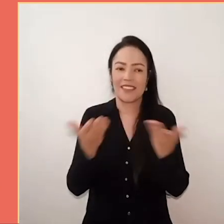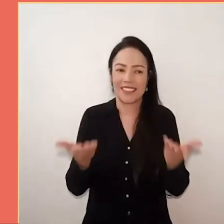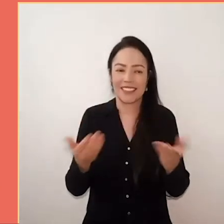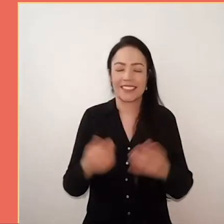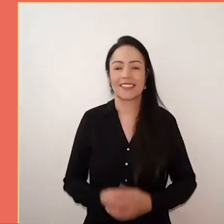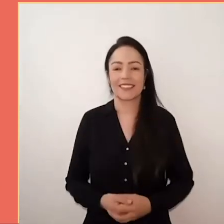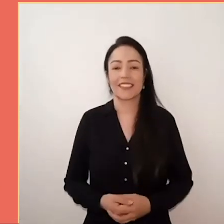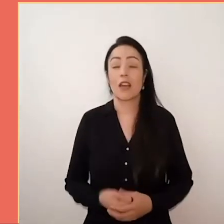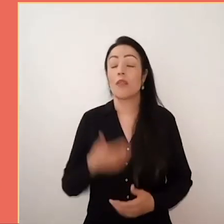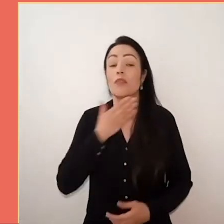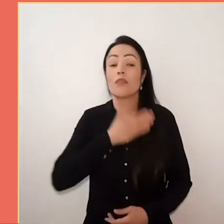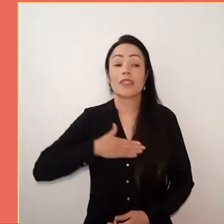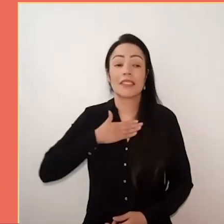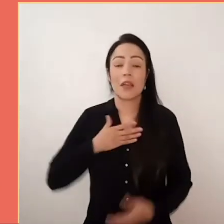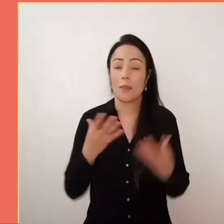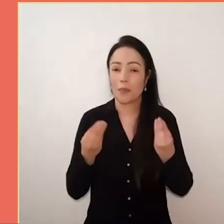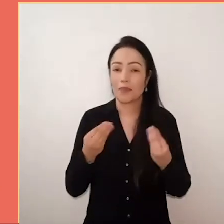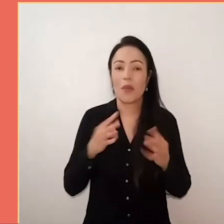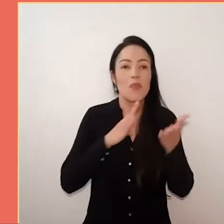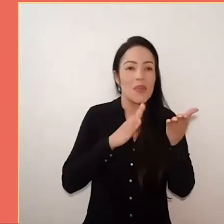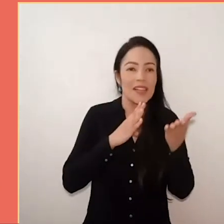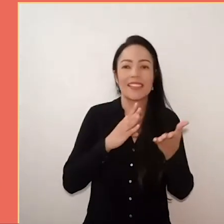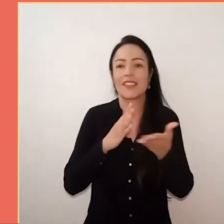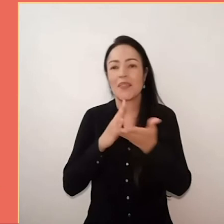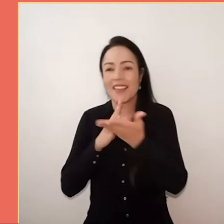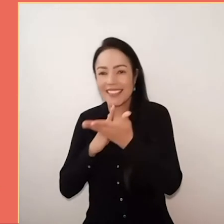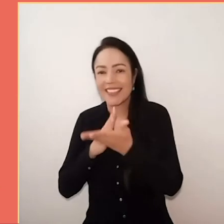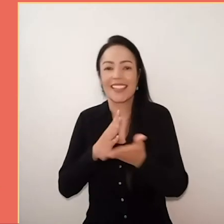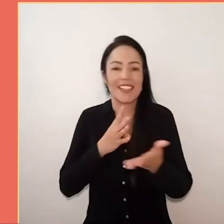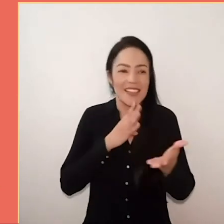foi um prazer conhecer a Mônica, conhecer a Marina, conhecer todo mundo.